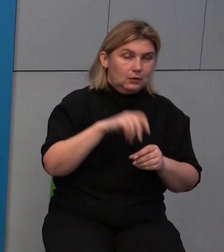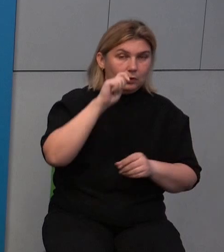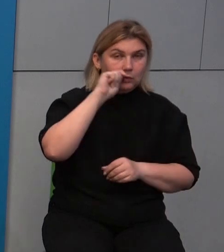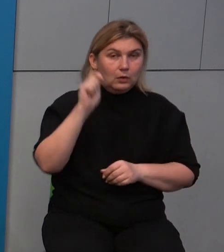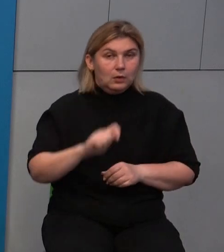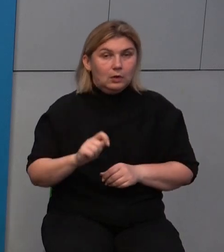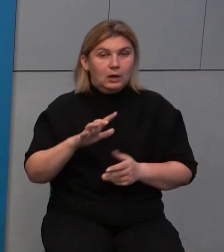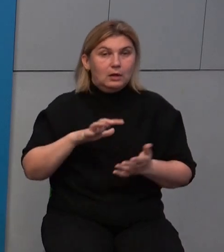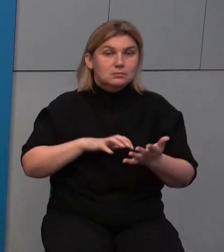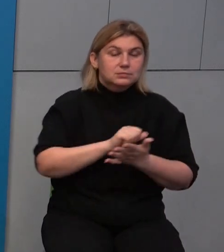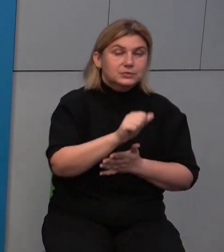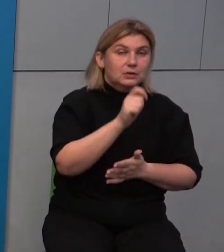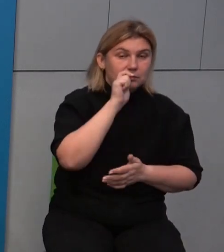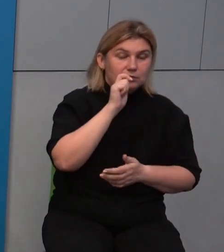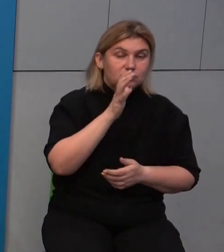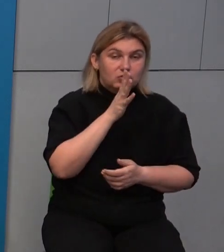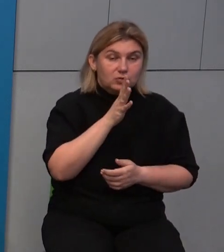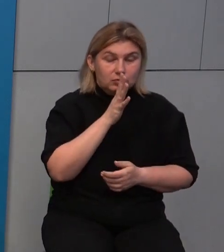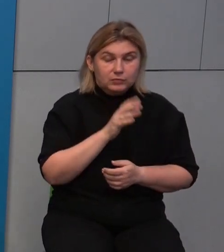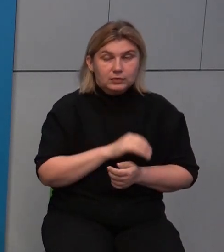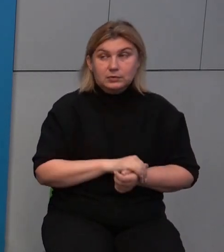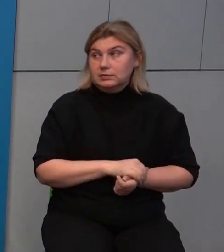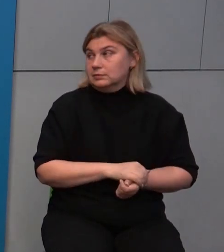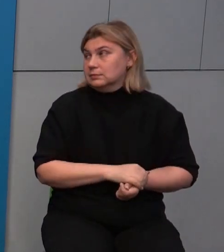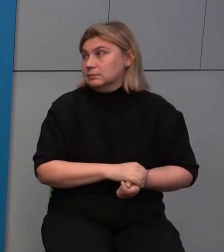w zagładę Żydów w Ukrainie.